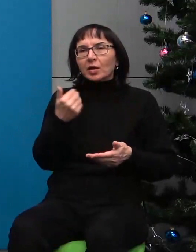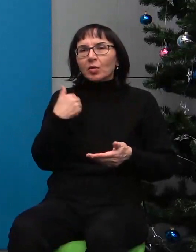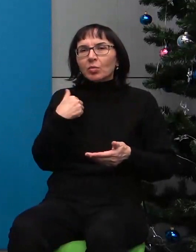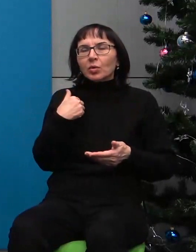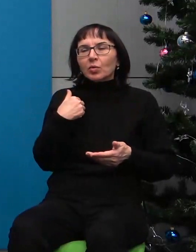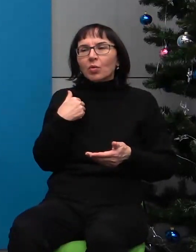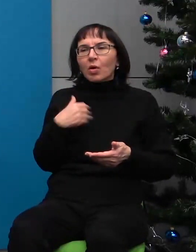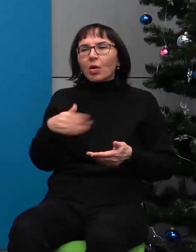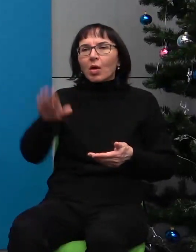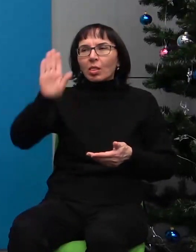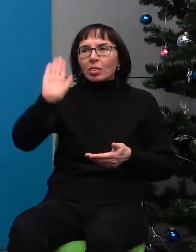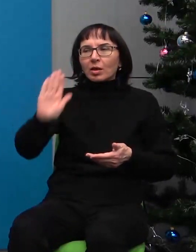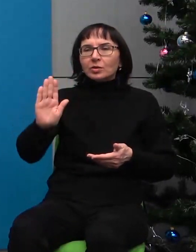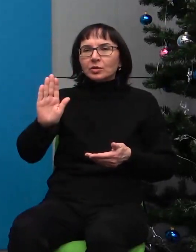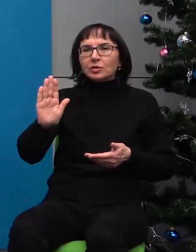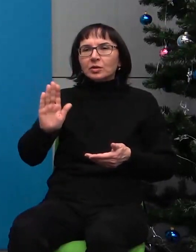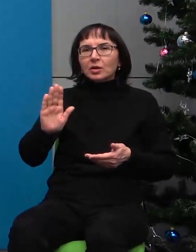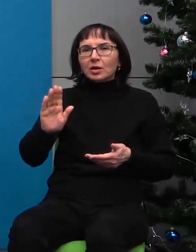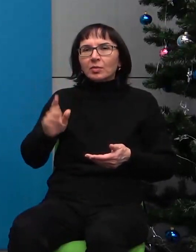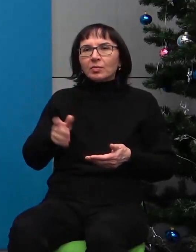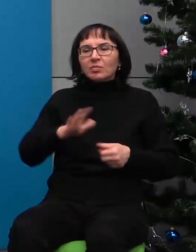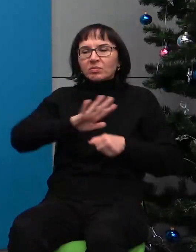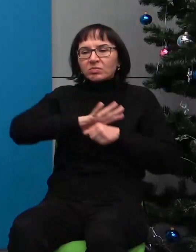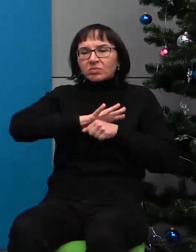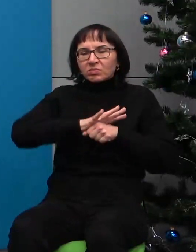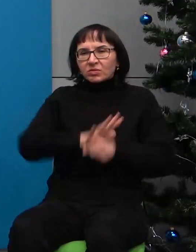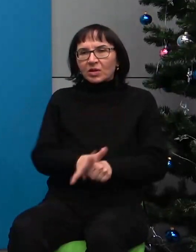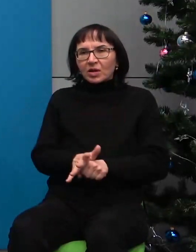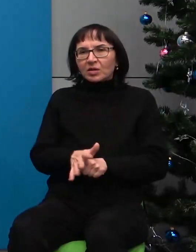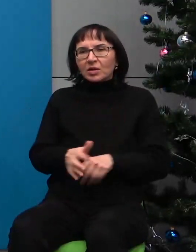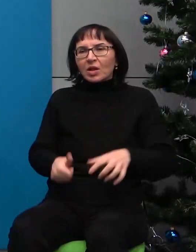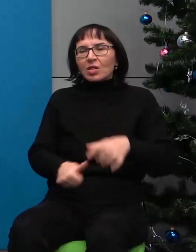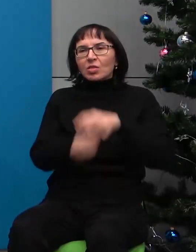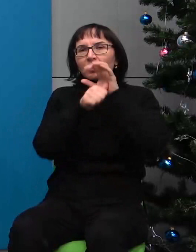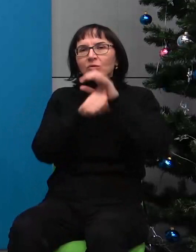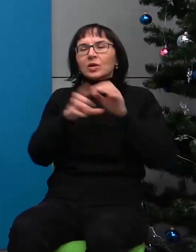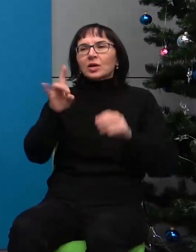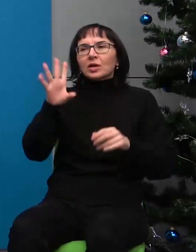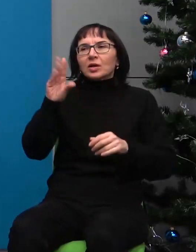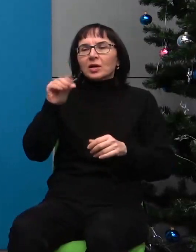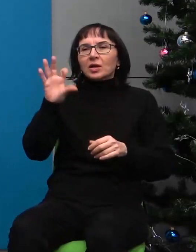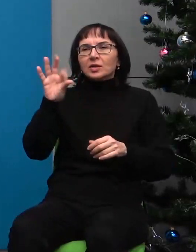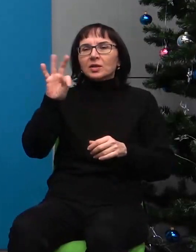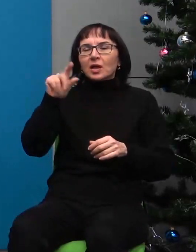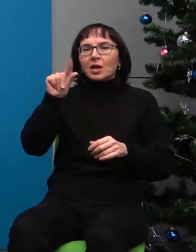w sensie katu Lijonu. To był dowódca gestapo sekcji czwartej w Lijonie,